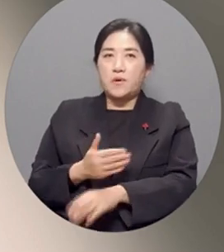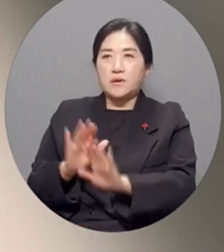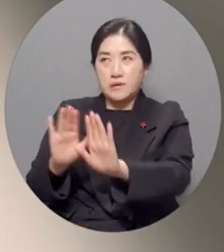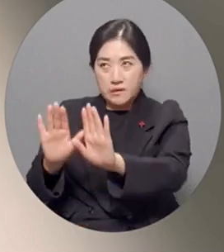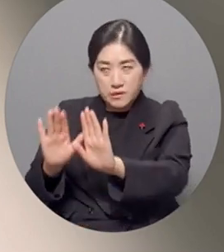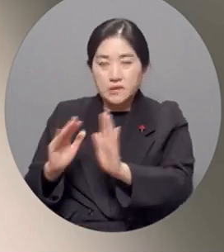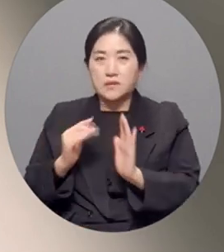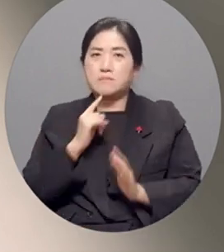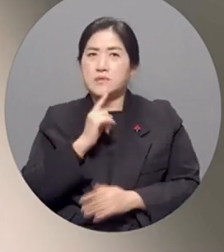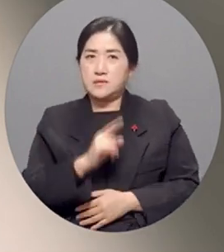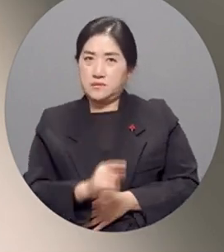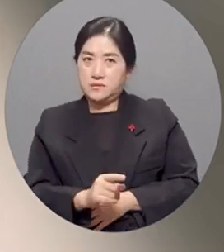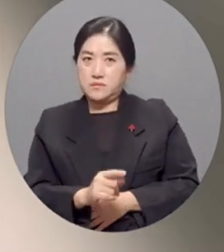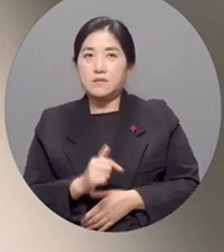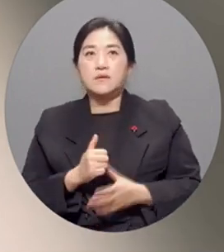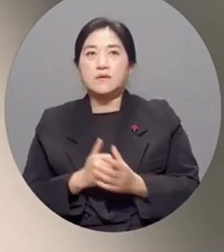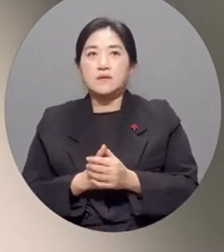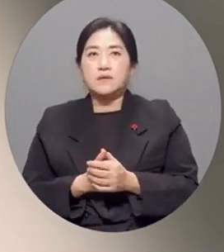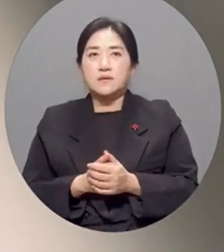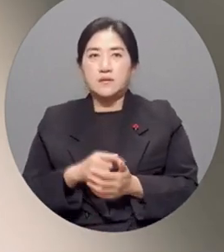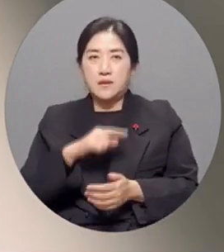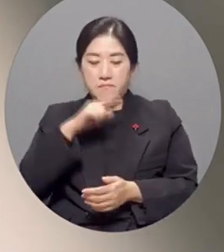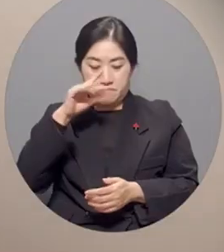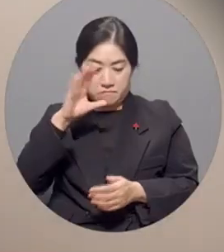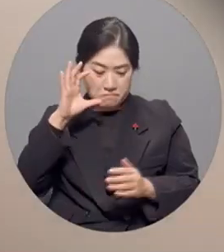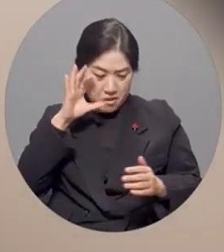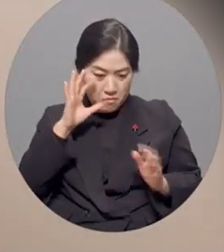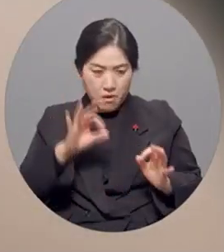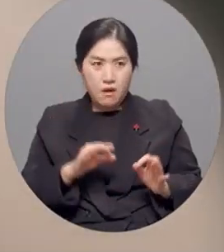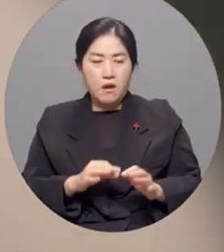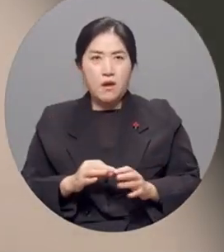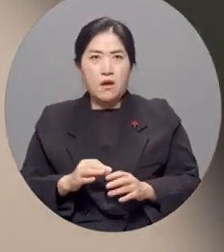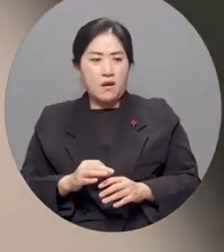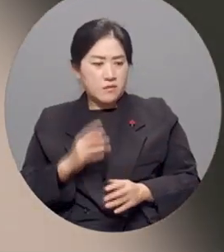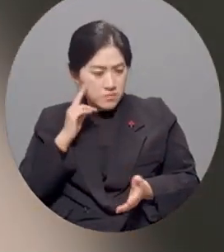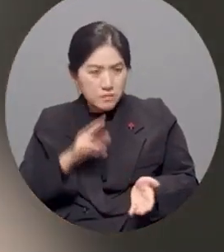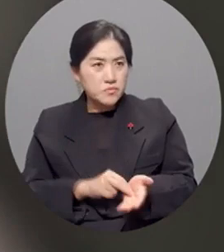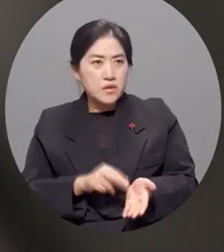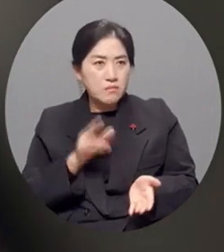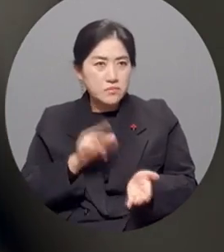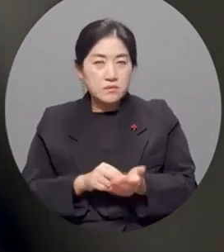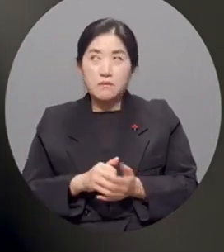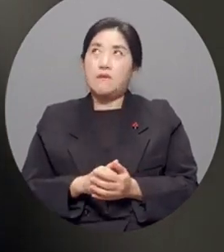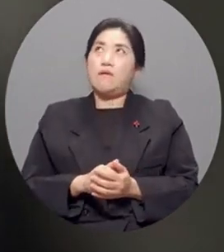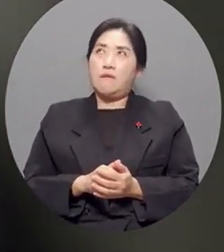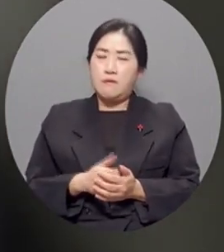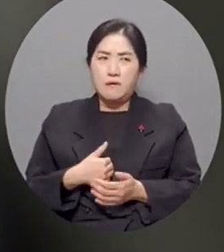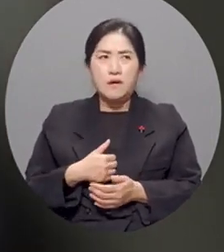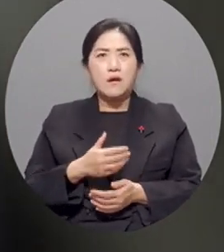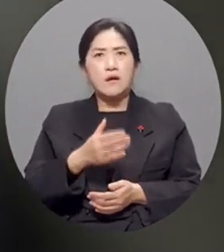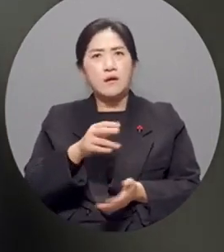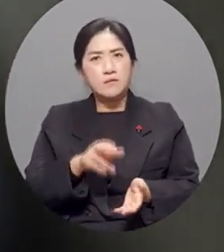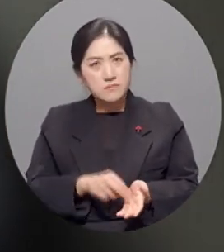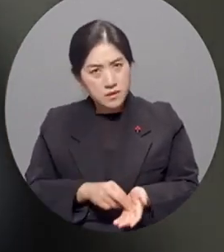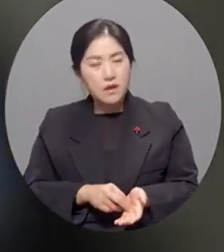잘못한 일이라며 거절했다고 합니다. 그러다 피멍을 본 지인들이 심각한 일이라고 말해 주자 그제야 문제를